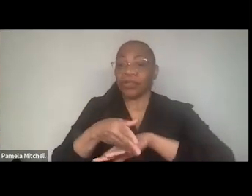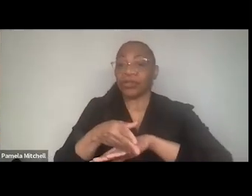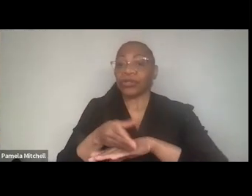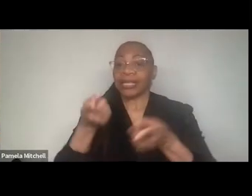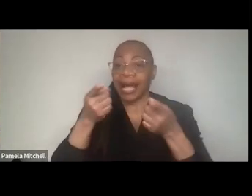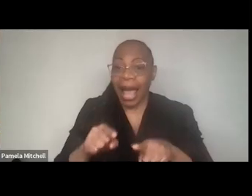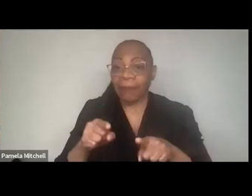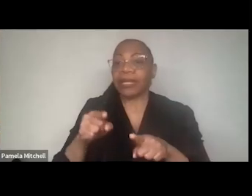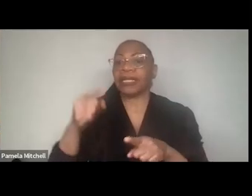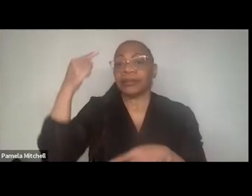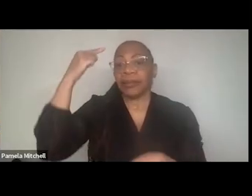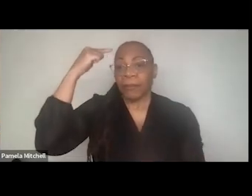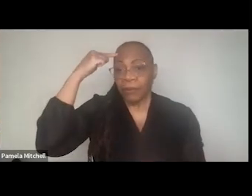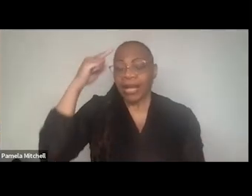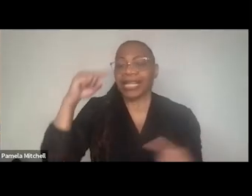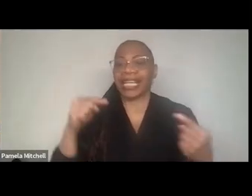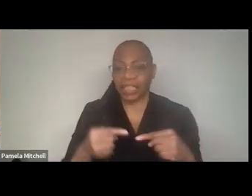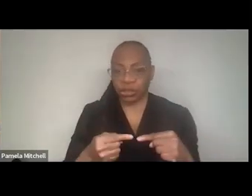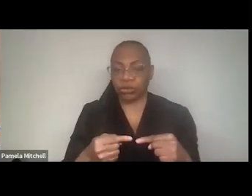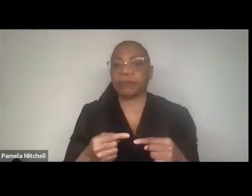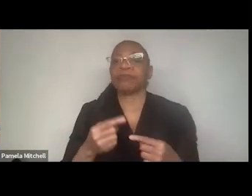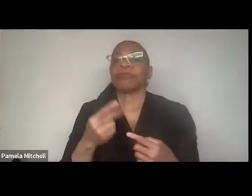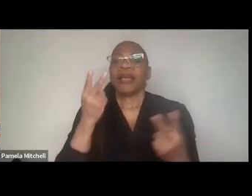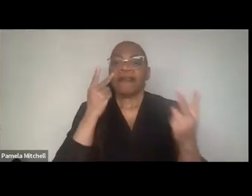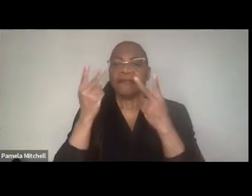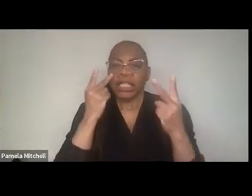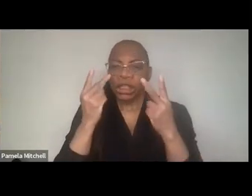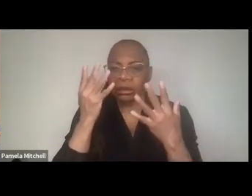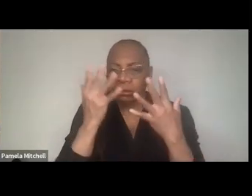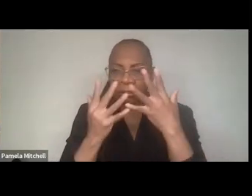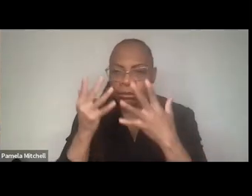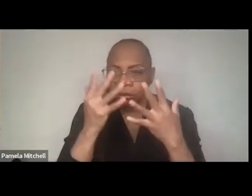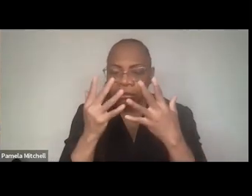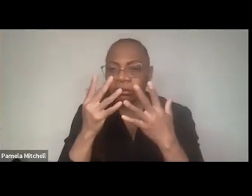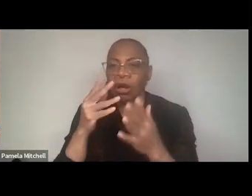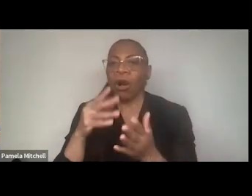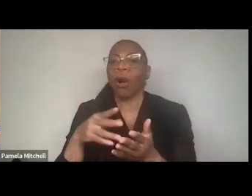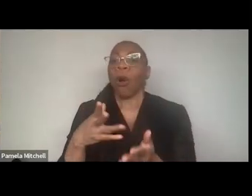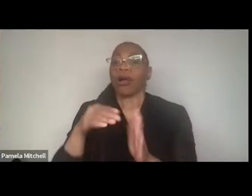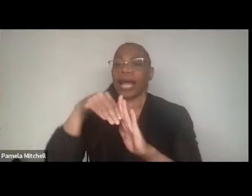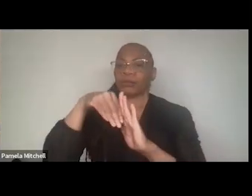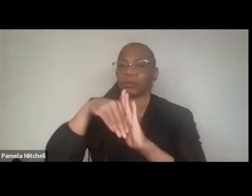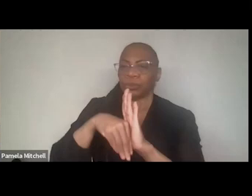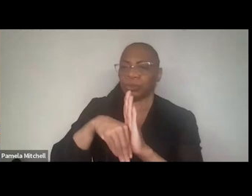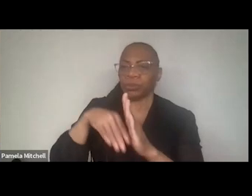El mareo y la visión borrosa continúan, disminuye la coordinación y el equilibrio, y esa hemiparesia, como mencioné antes.